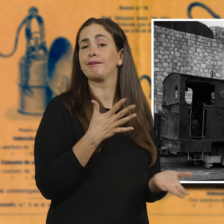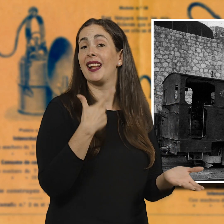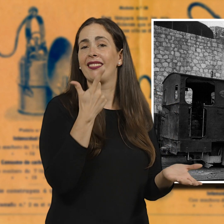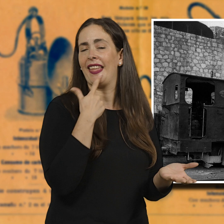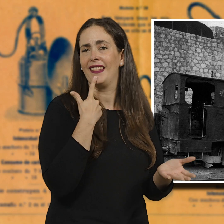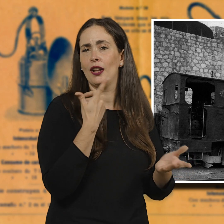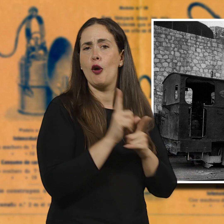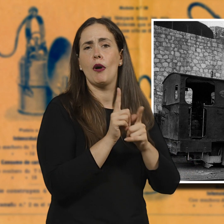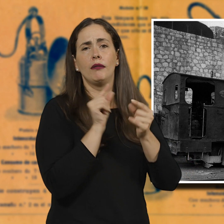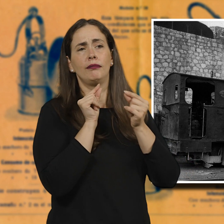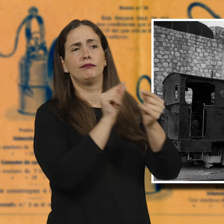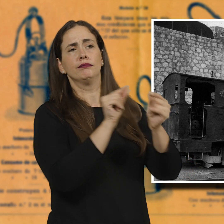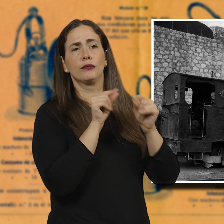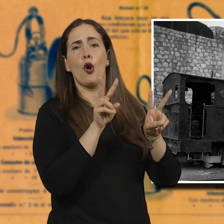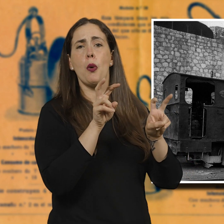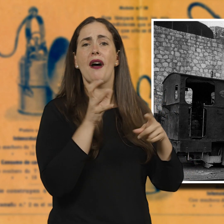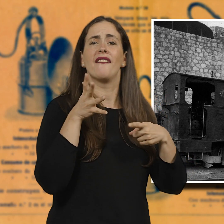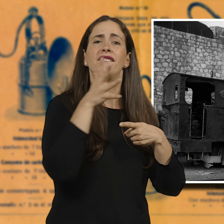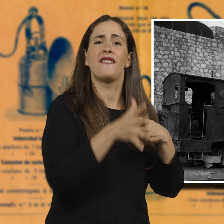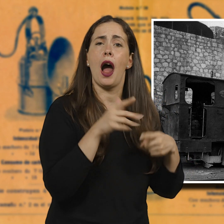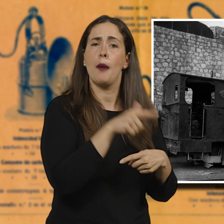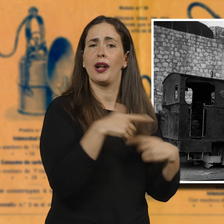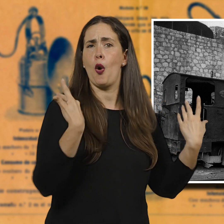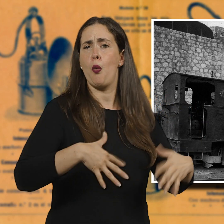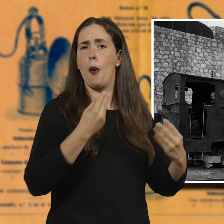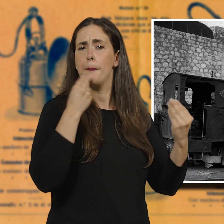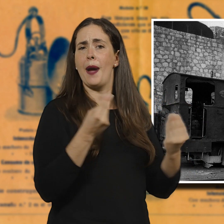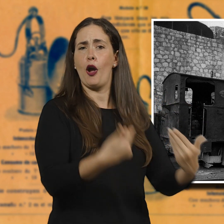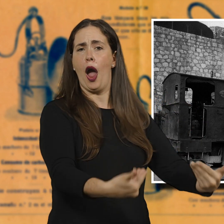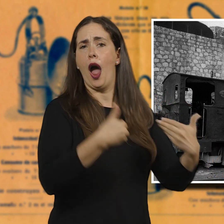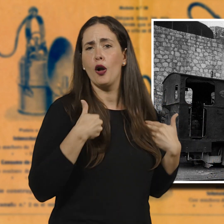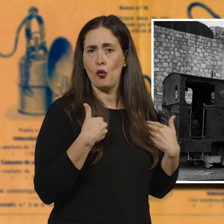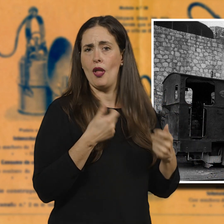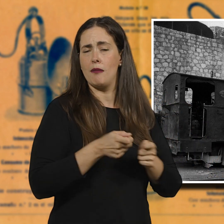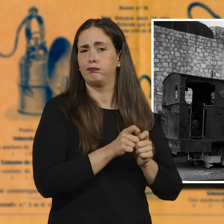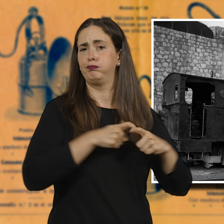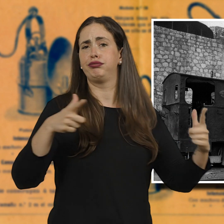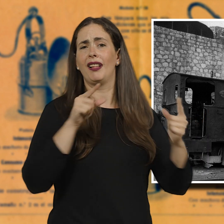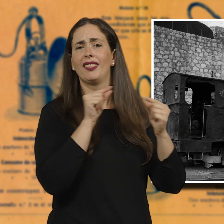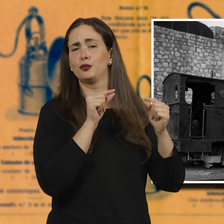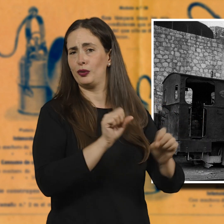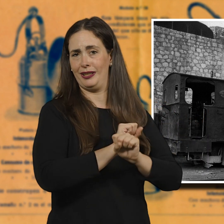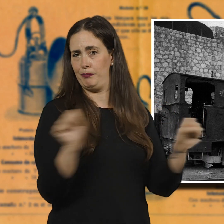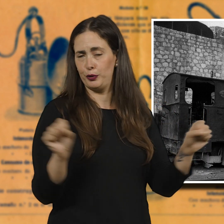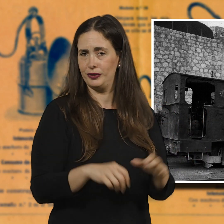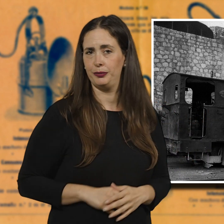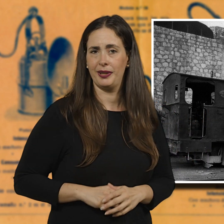és indiscutible que la nova fàbrica va contribuir a l’expansió del llum de carbur a la mineria local.